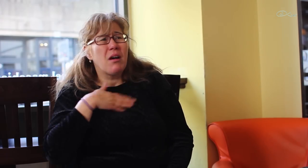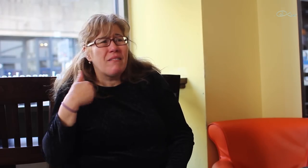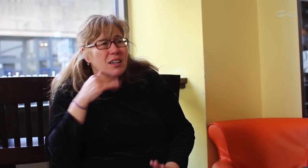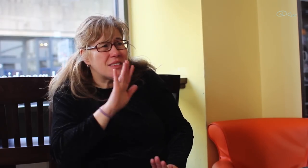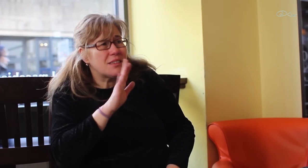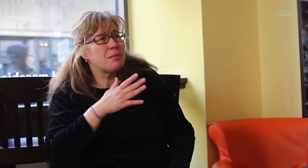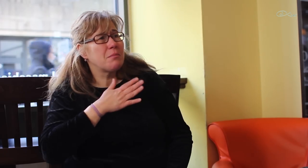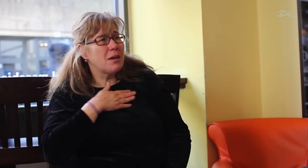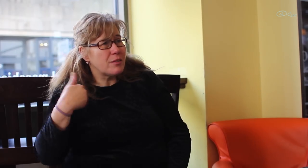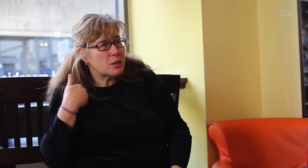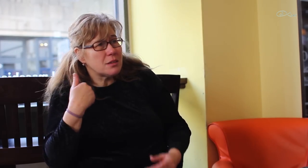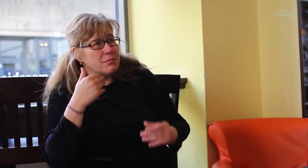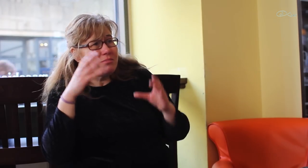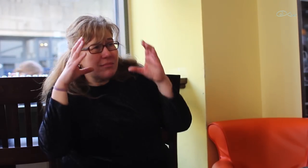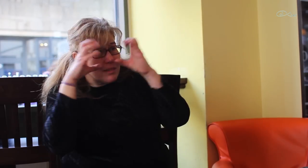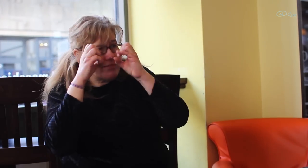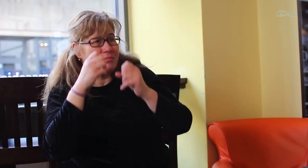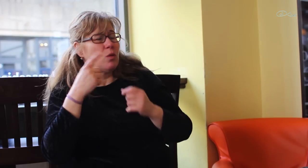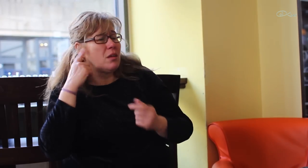Er sagt dann, „Nein! Sie hat das Usher-Syndrom und Gleichgewichtsprobleme.“ Aber die Leute bleiben skeptisch.